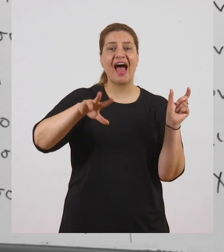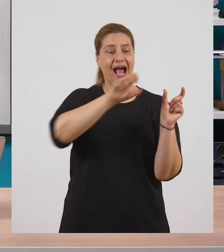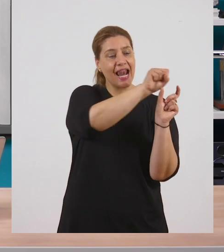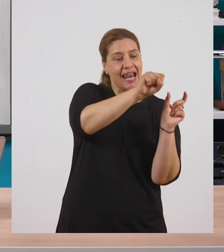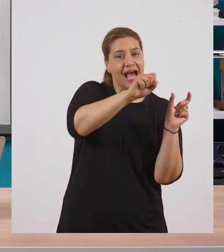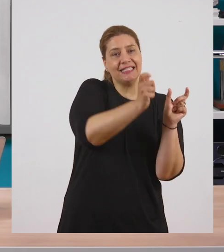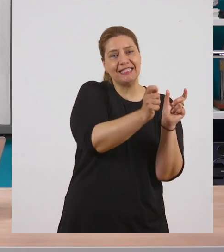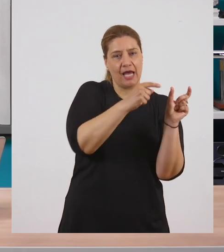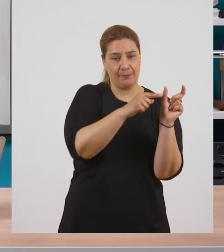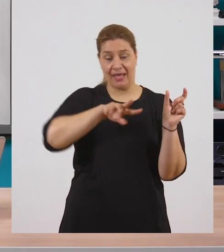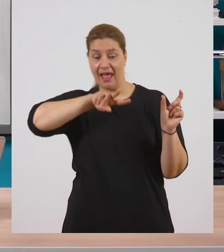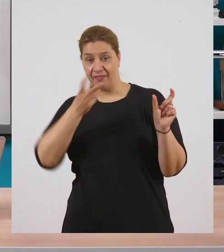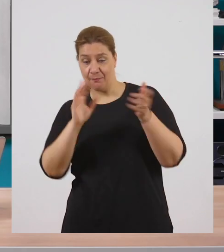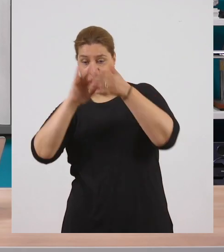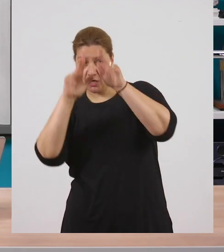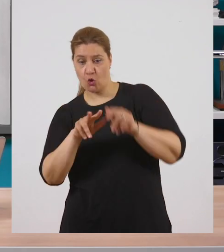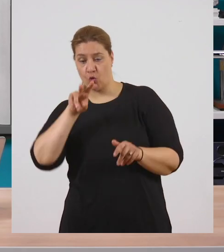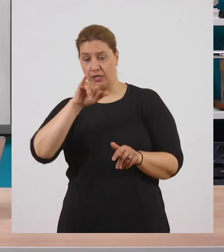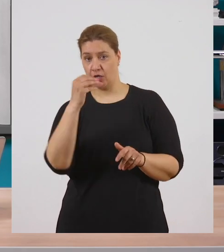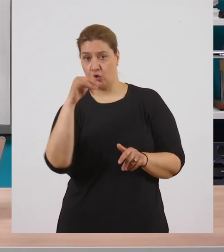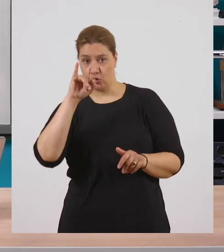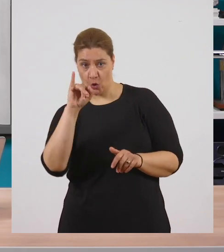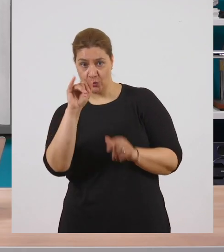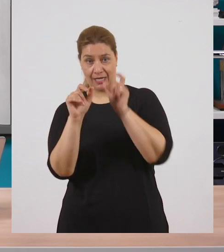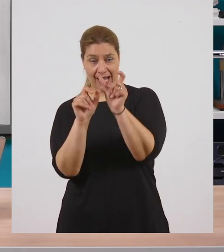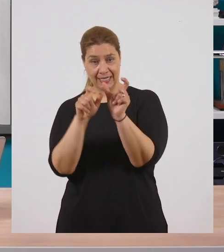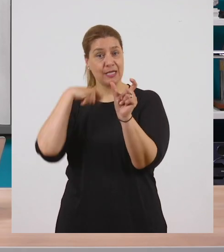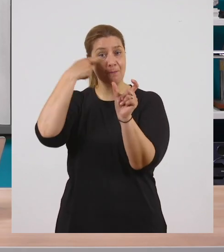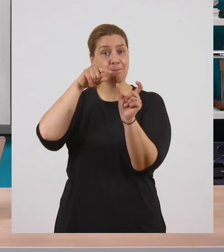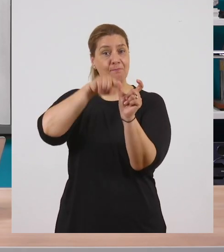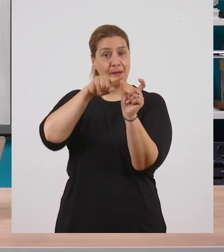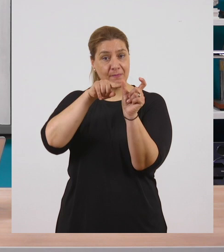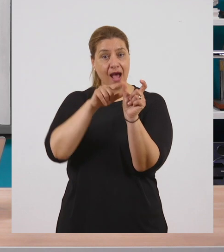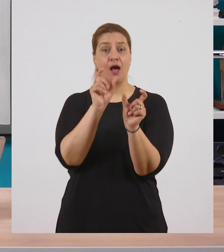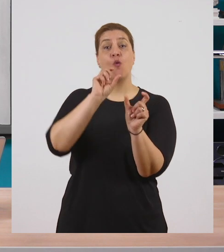Σ' αυτή την οικογένεια όλες οι λέξεις έχουν το ίδιο θέμα με τη λέξη "χιόνι".